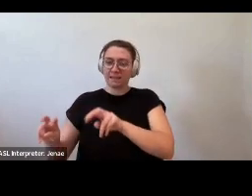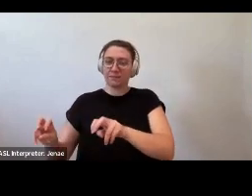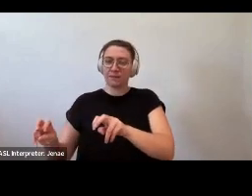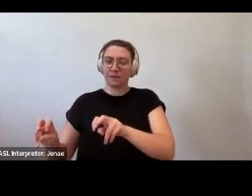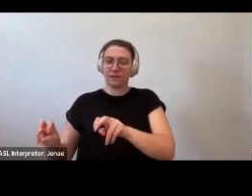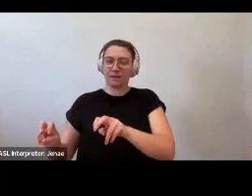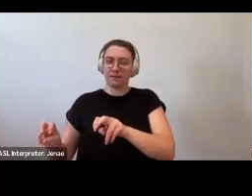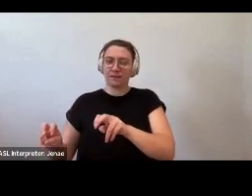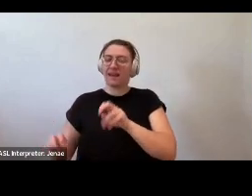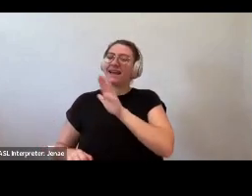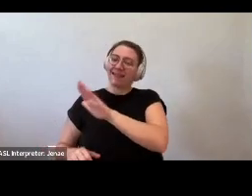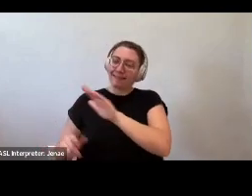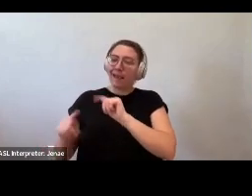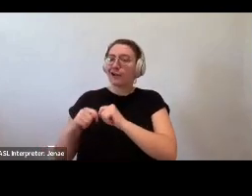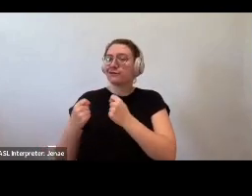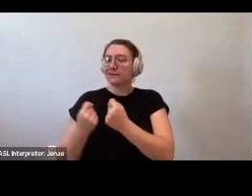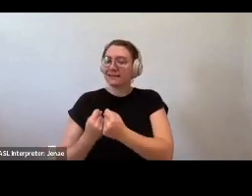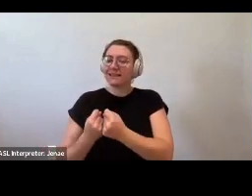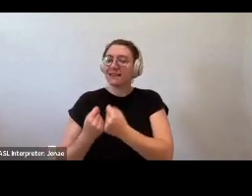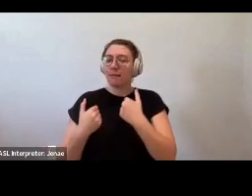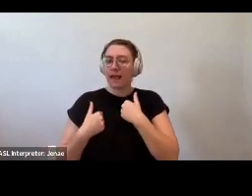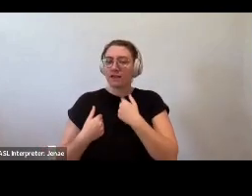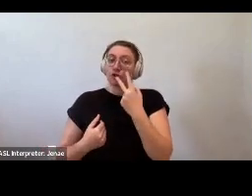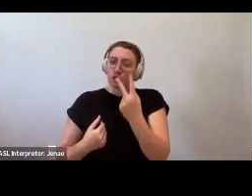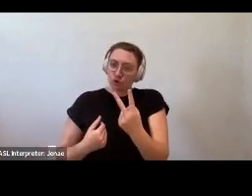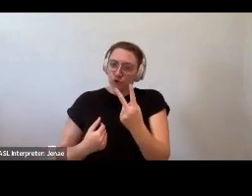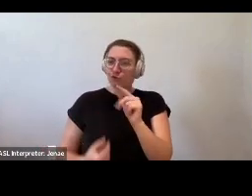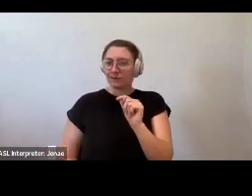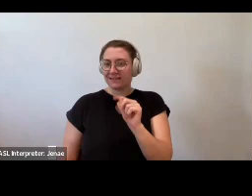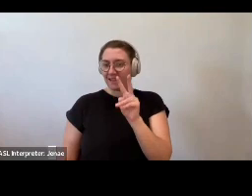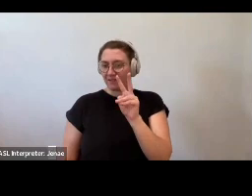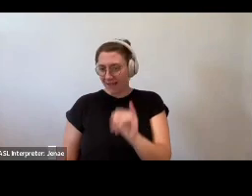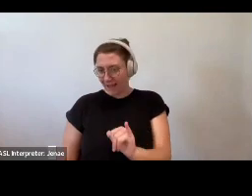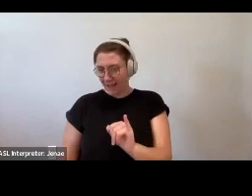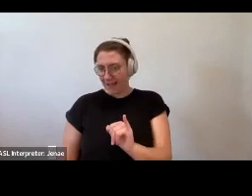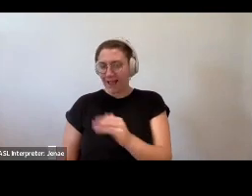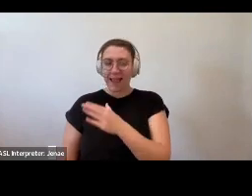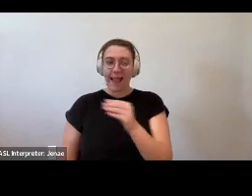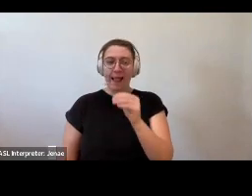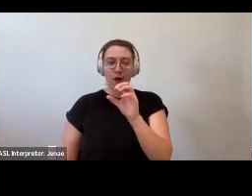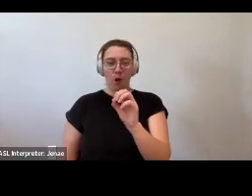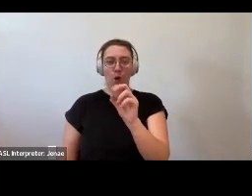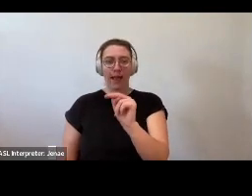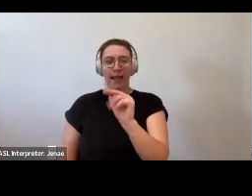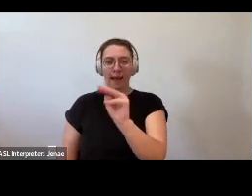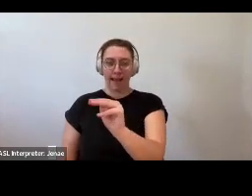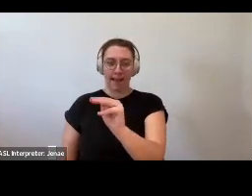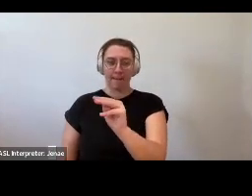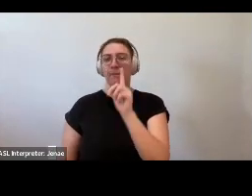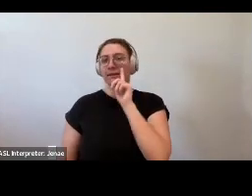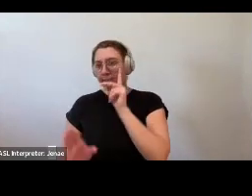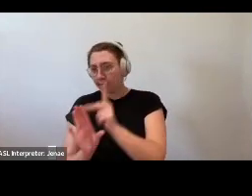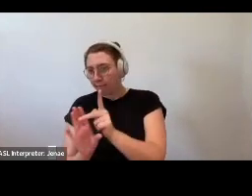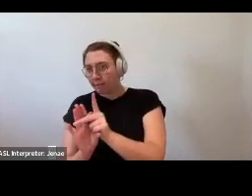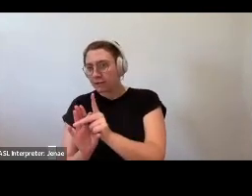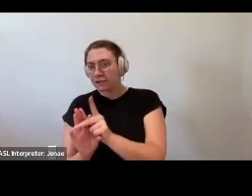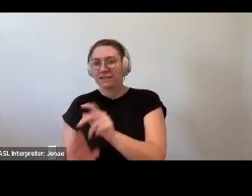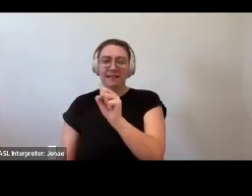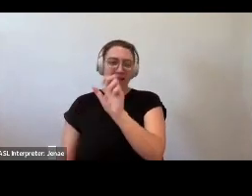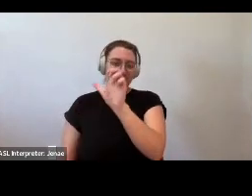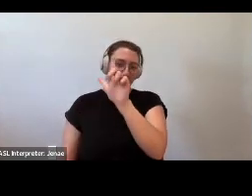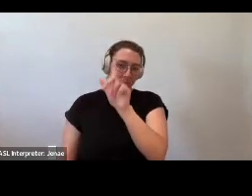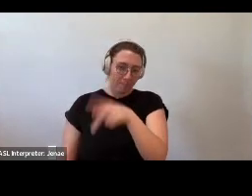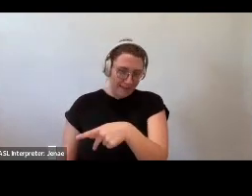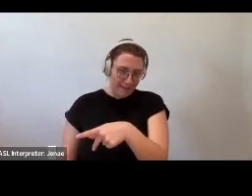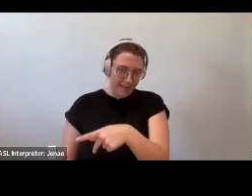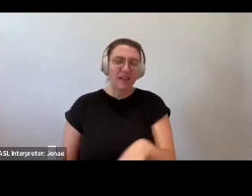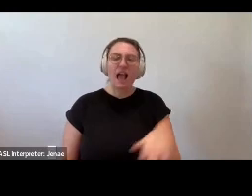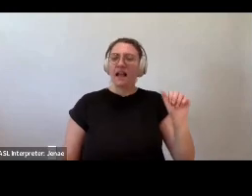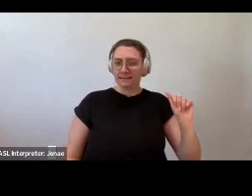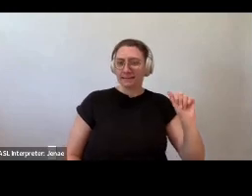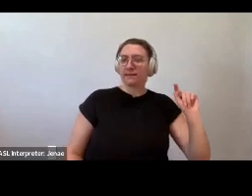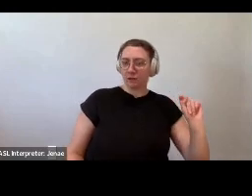su equipo está compuesto por dos instructores de TVI y ON&M, un psicólogo y un terapeuta del habla y el lenguaje. El servicio de asistencia tecnológica solo